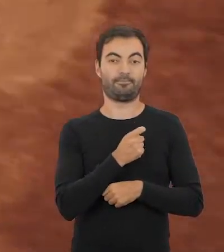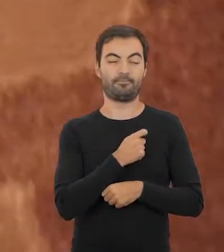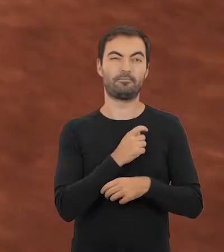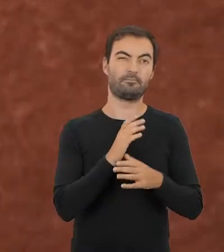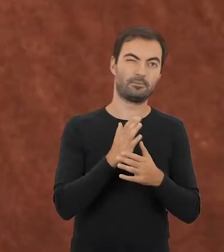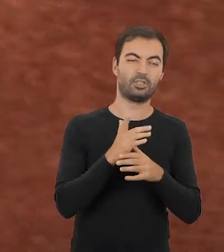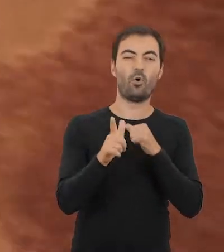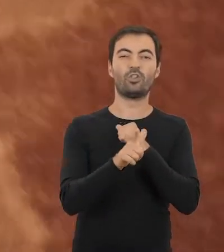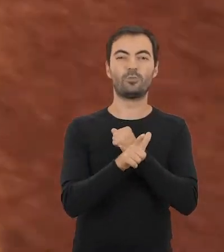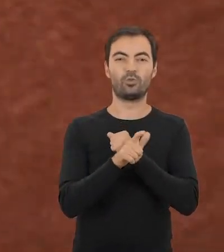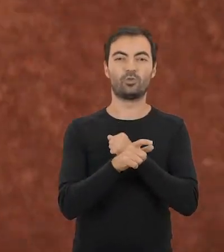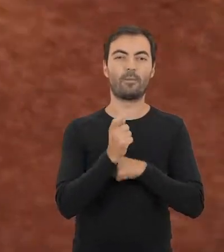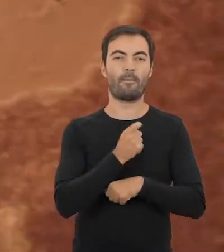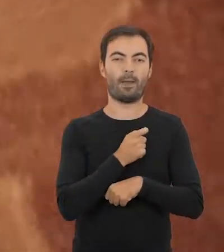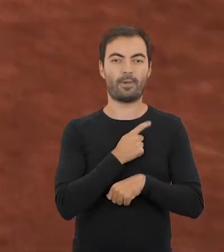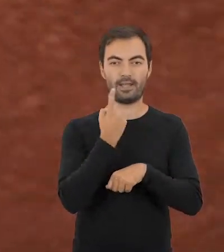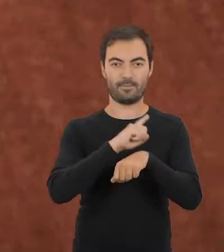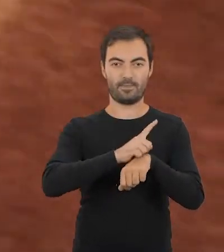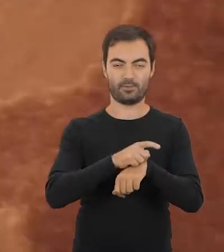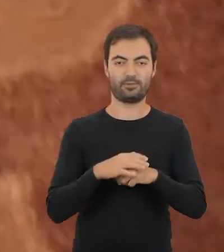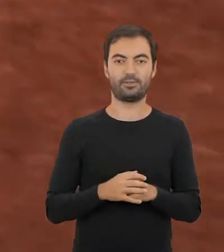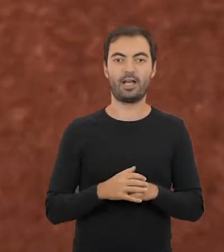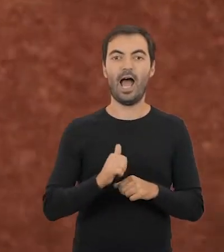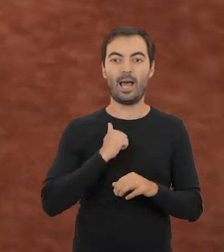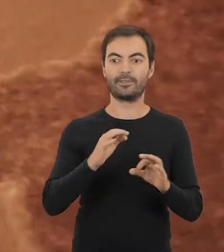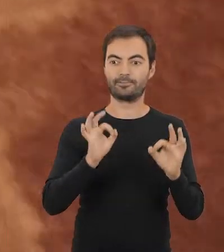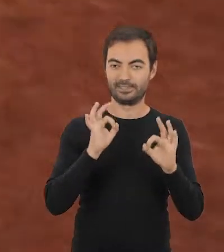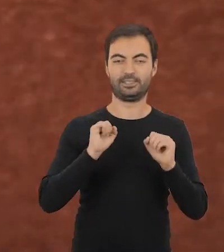Za rytmiczną i skoordynowaną pracę serca odpowiadają węzły,